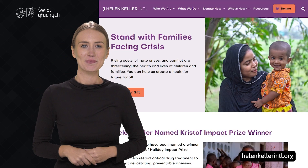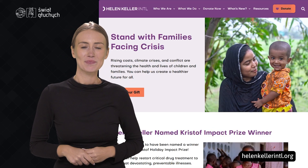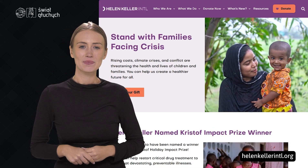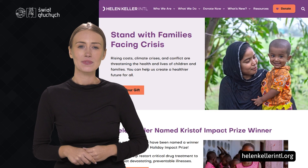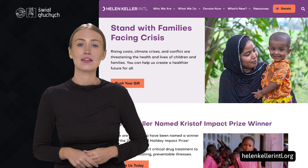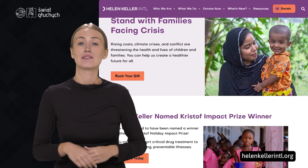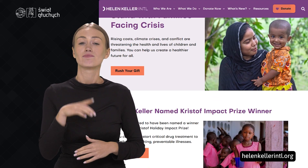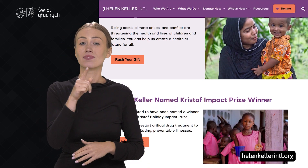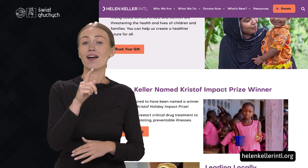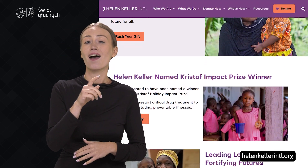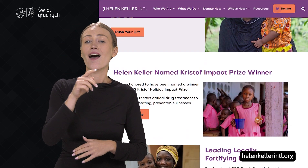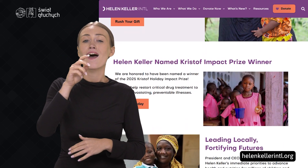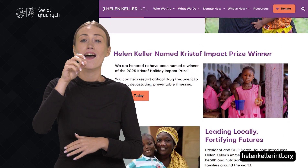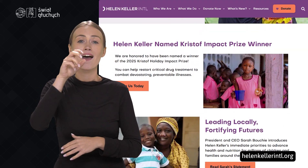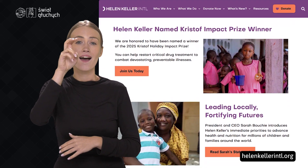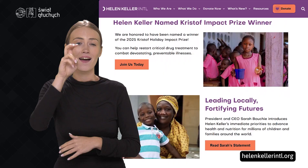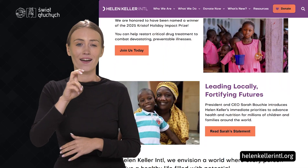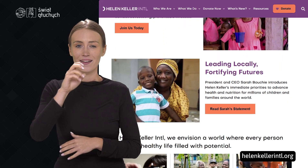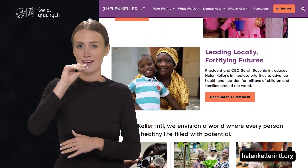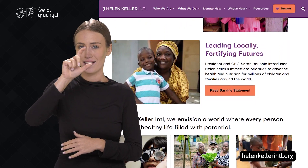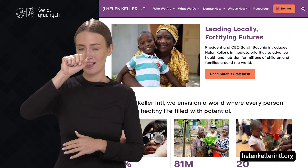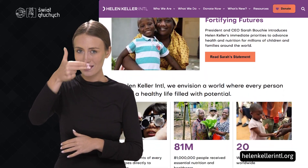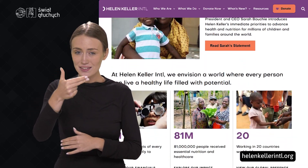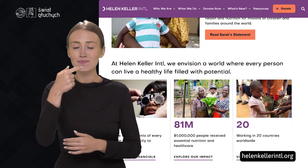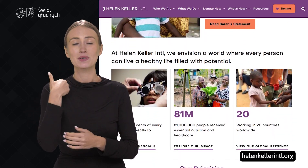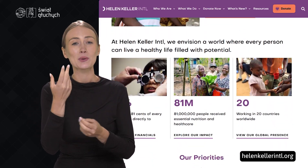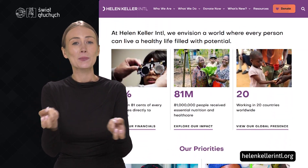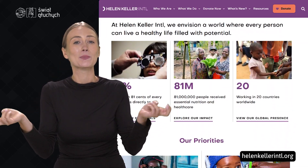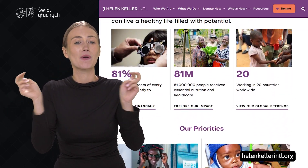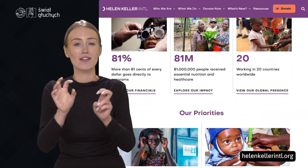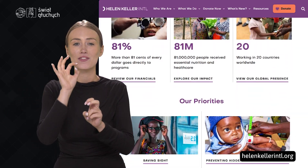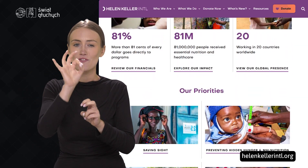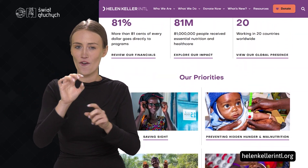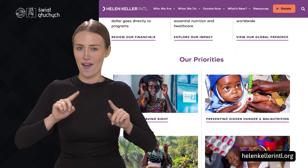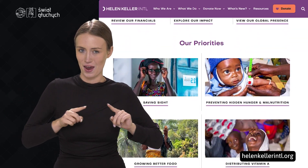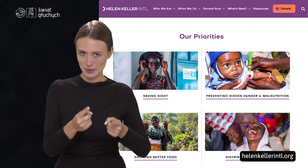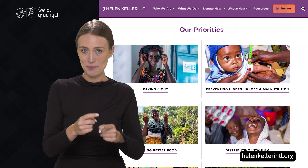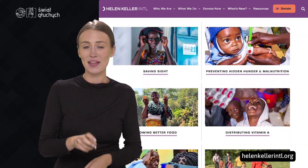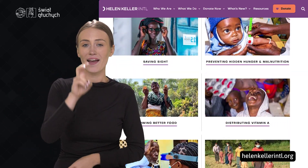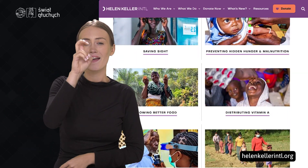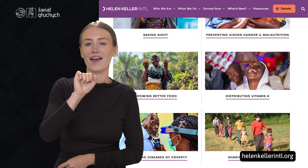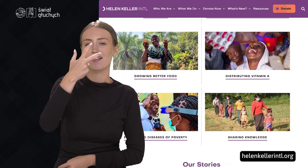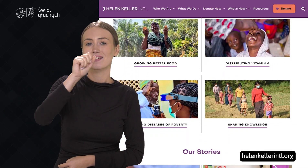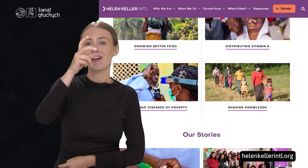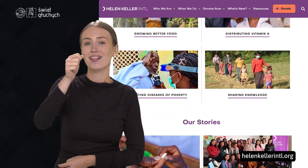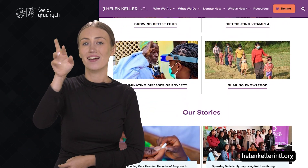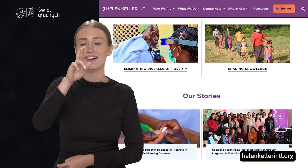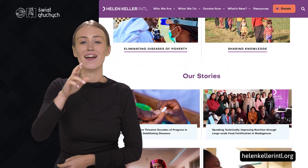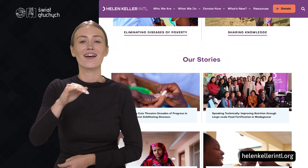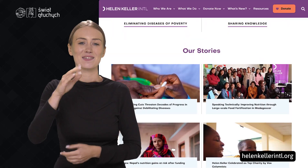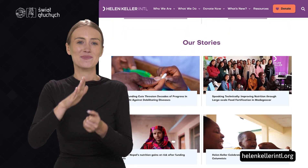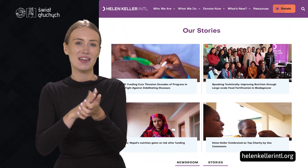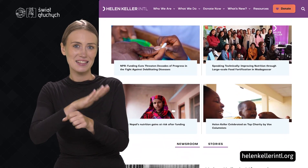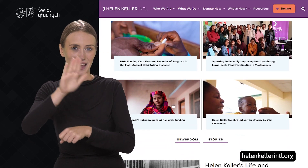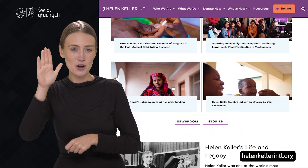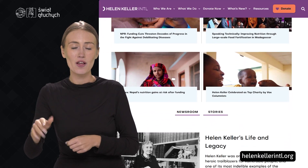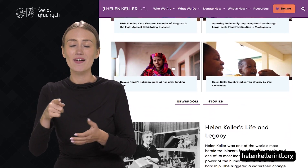Na cześć Helen Keller powstała i działa dziś organizacja „Helen Keller International”,